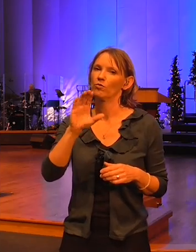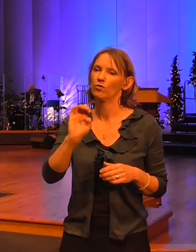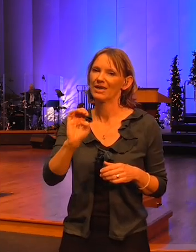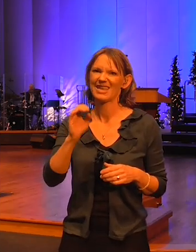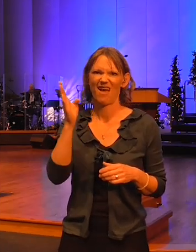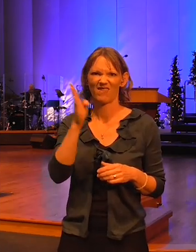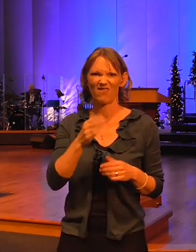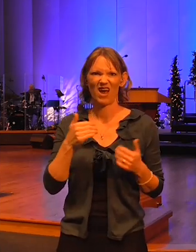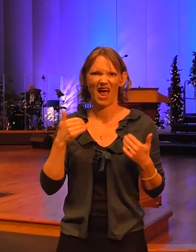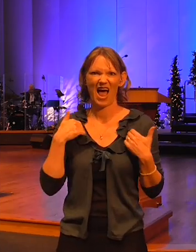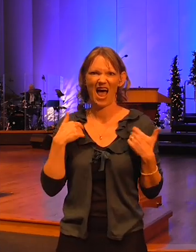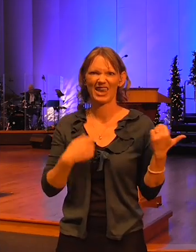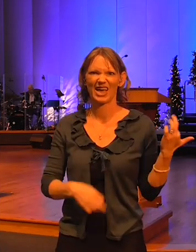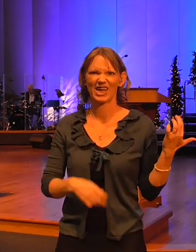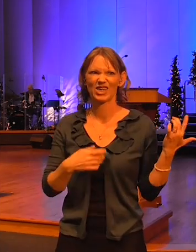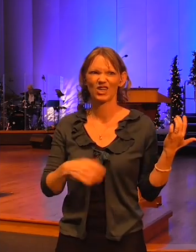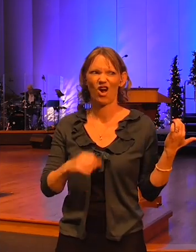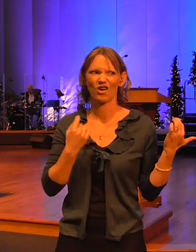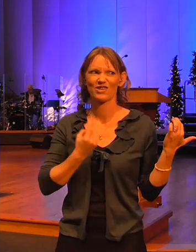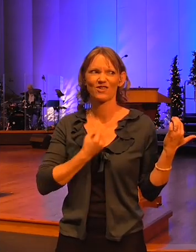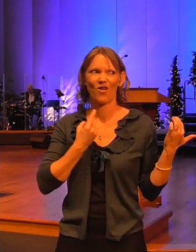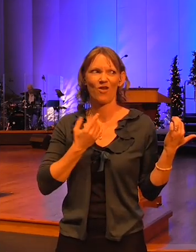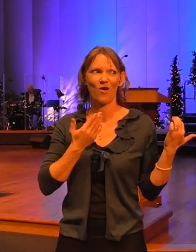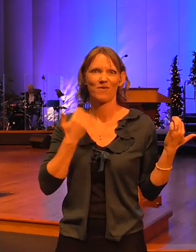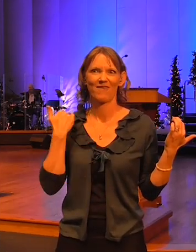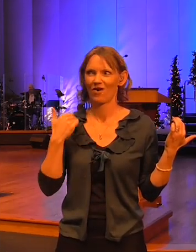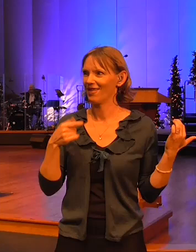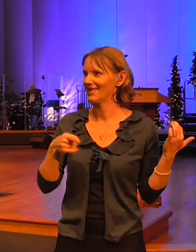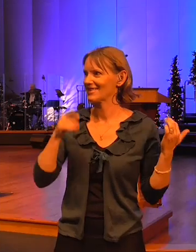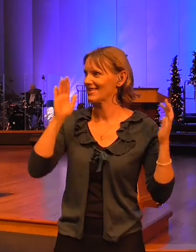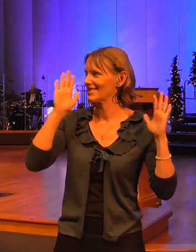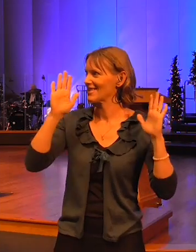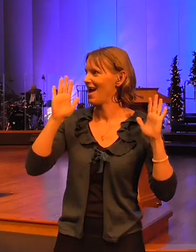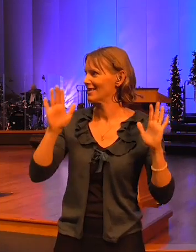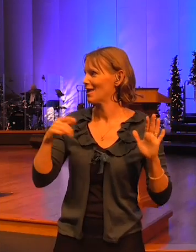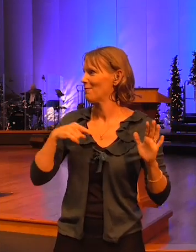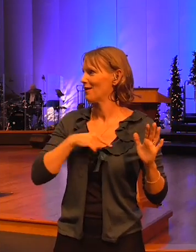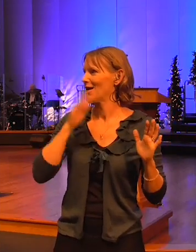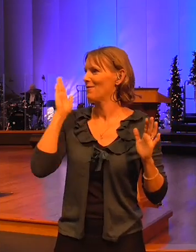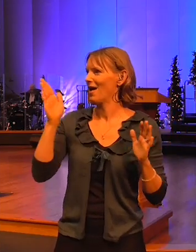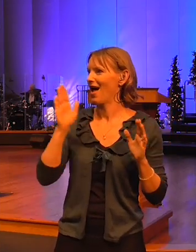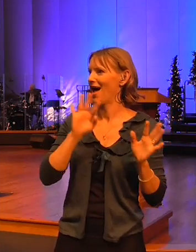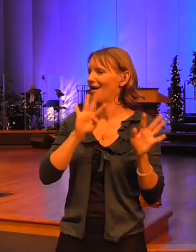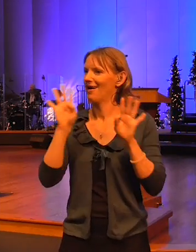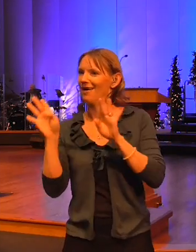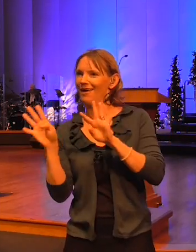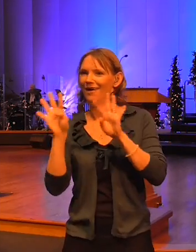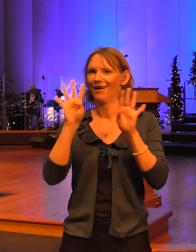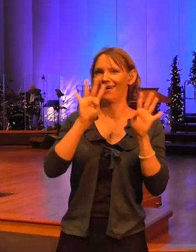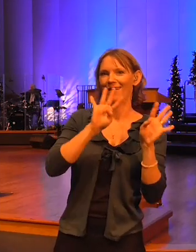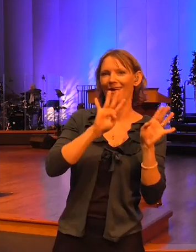Pensé: esto es increíble, estamos vamos a ser influenciados a través de la ofrenda de hoy [Aplausos]